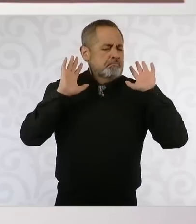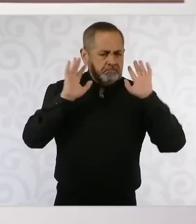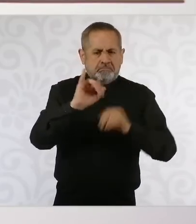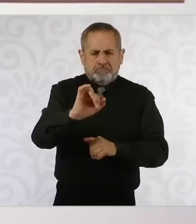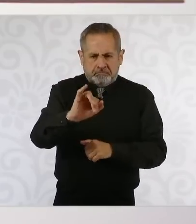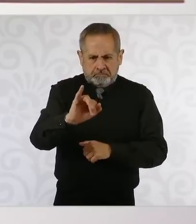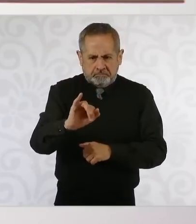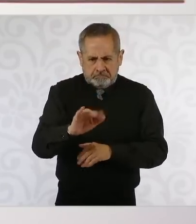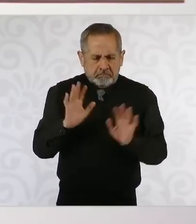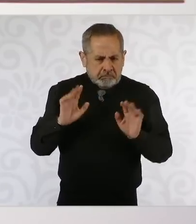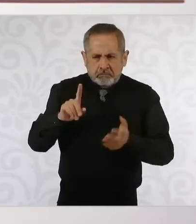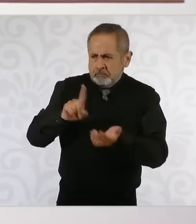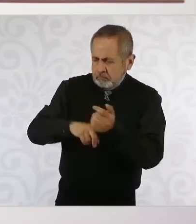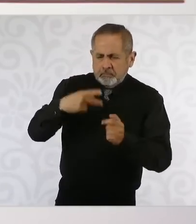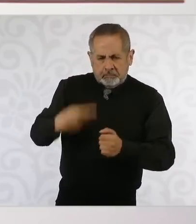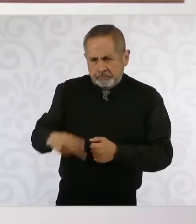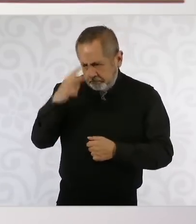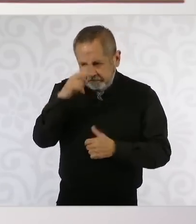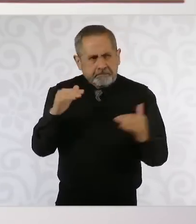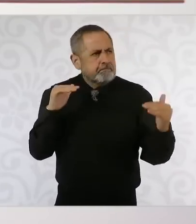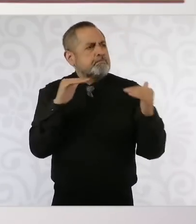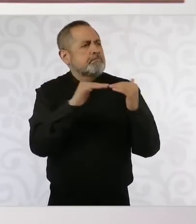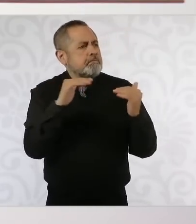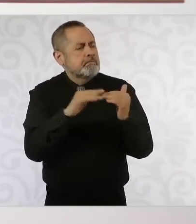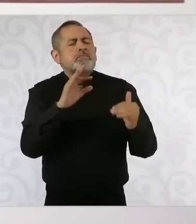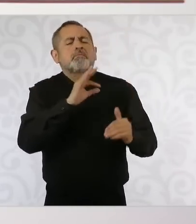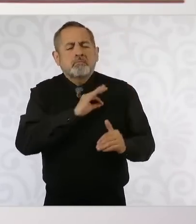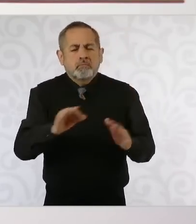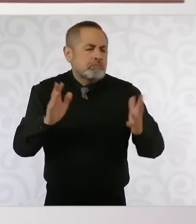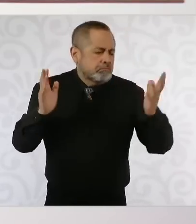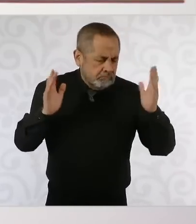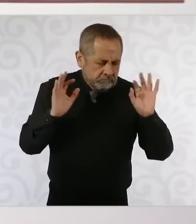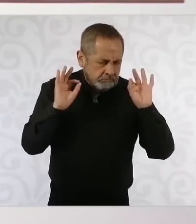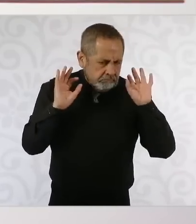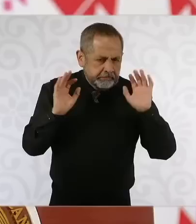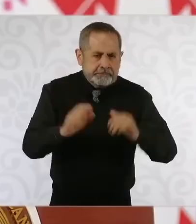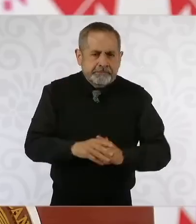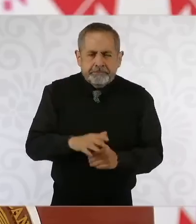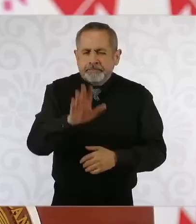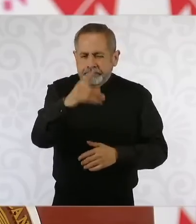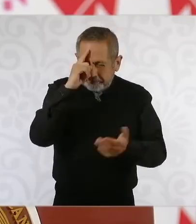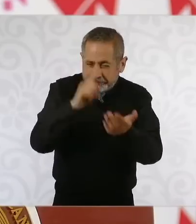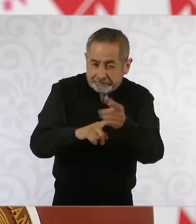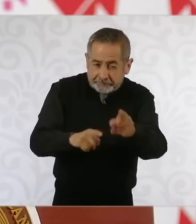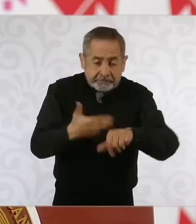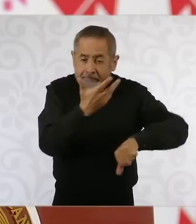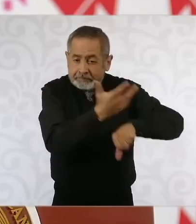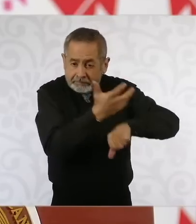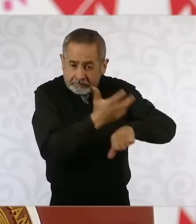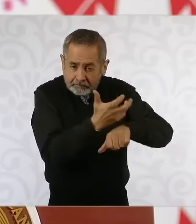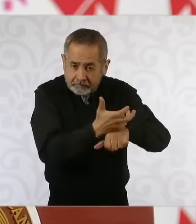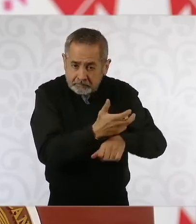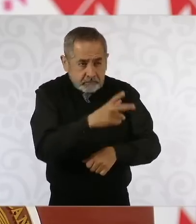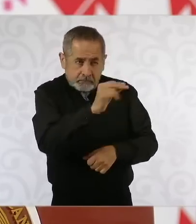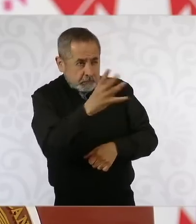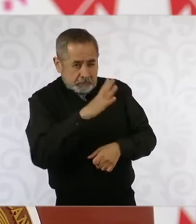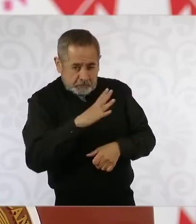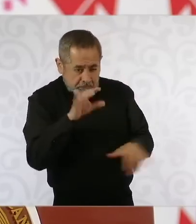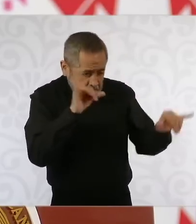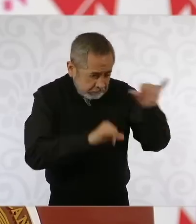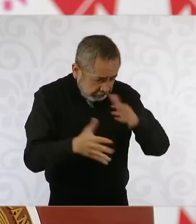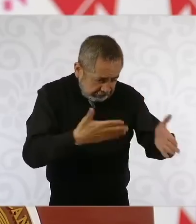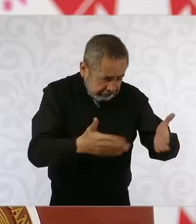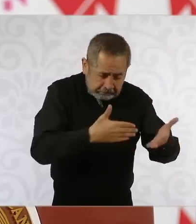instituciones a ver ustedes creen que en Estados Unidos no se fabrica fentanilo bueno es una